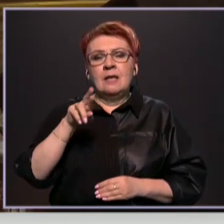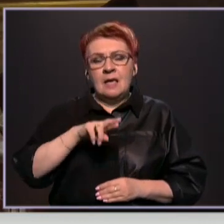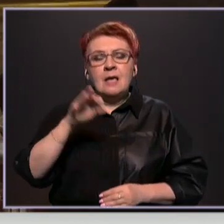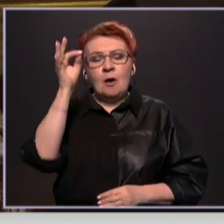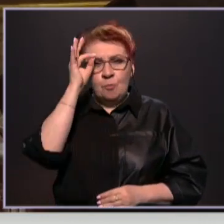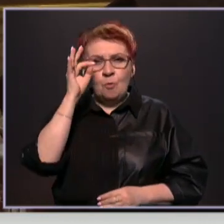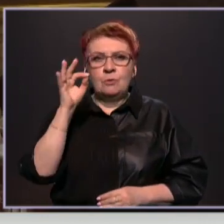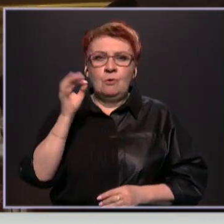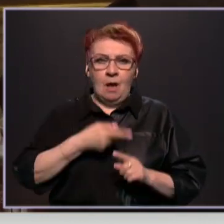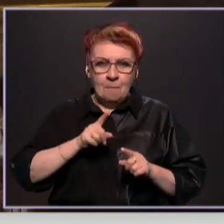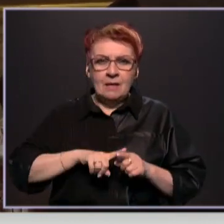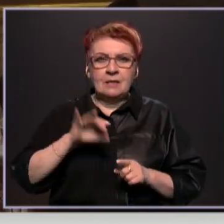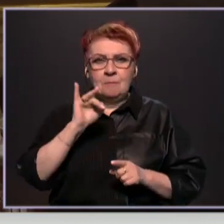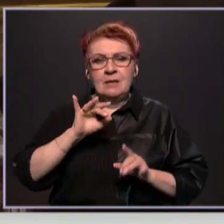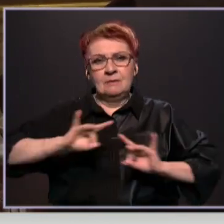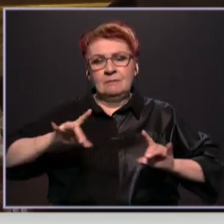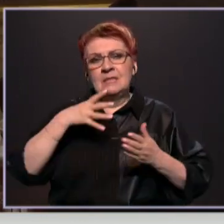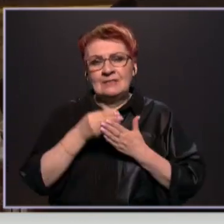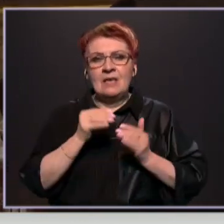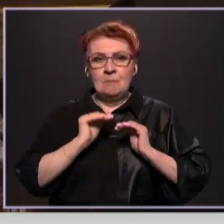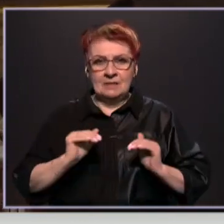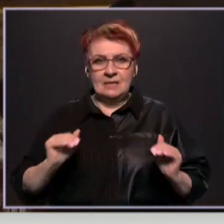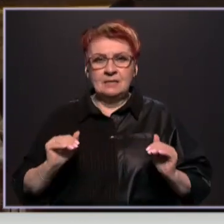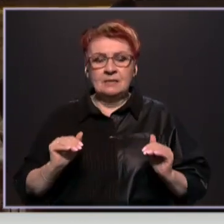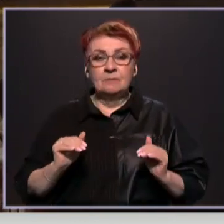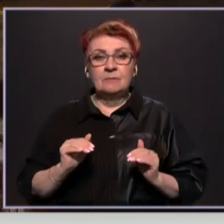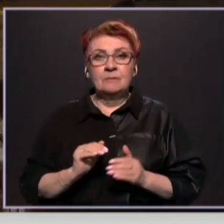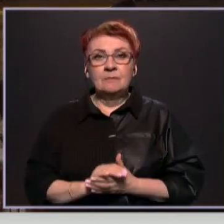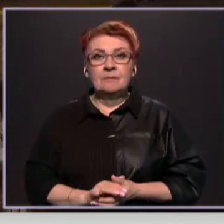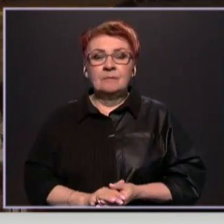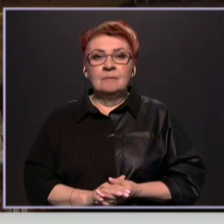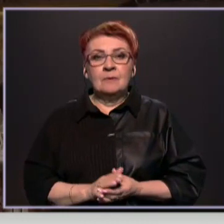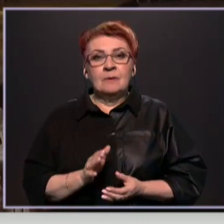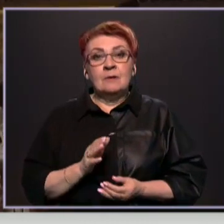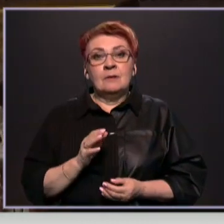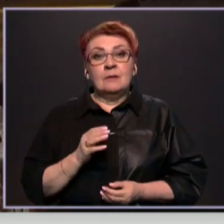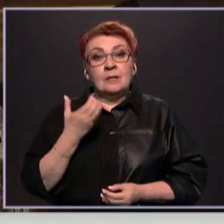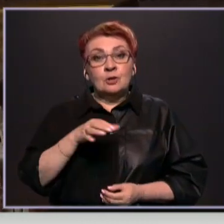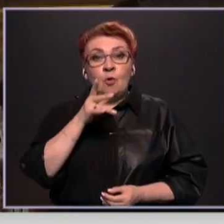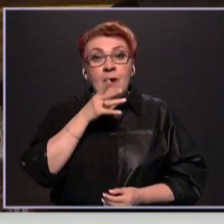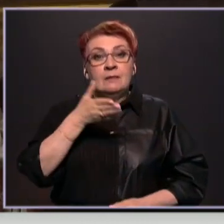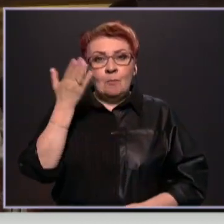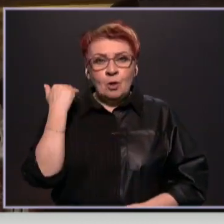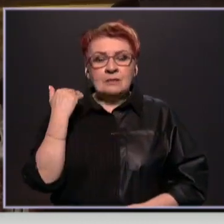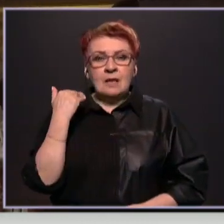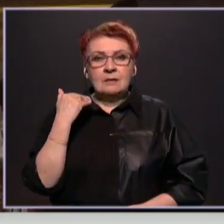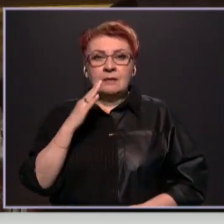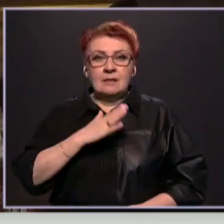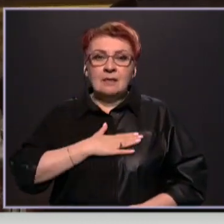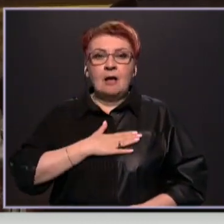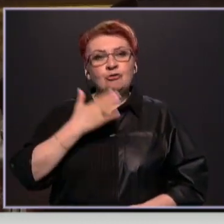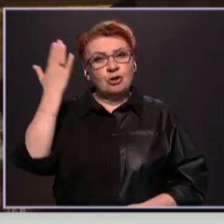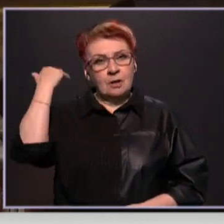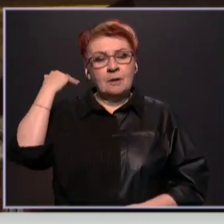детям рассказываю об этом помню что буквально 100 лет тому назад наши предки они приезжали